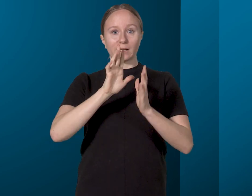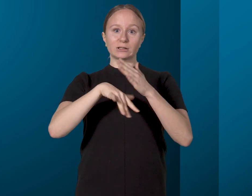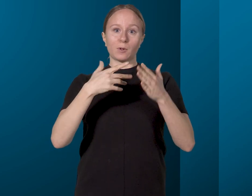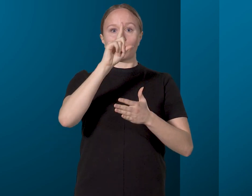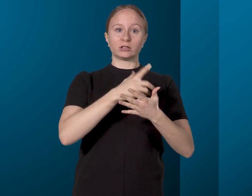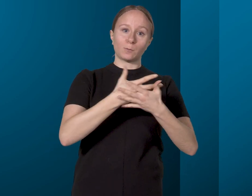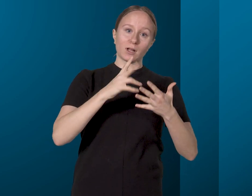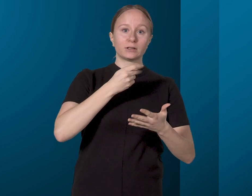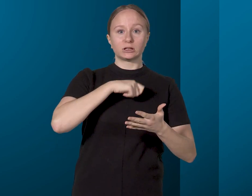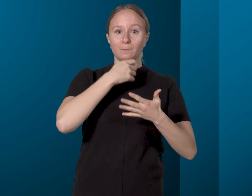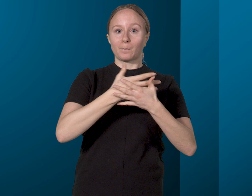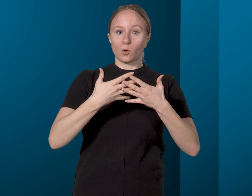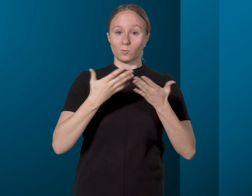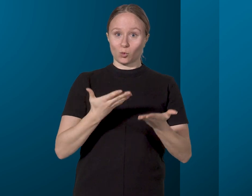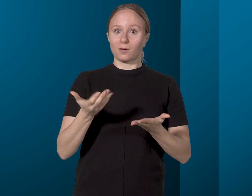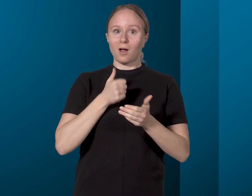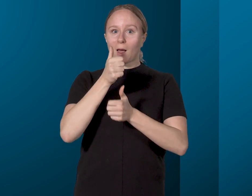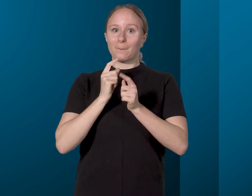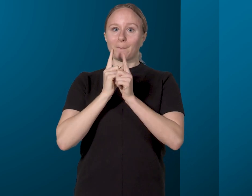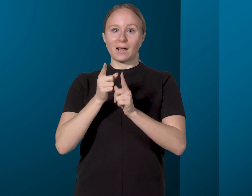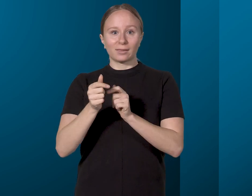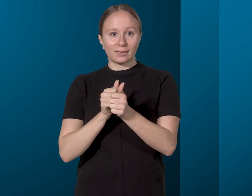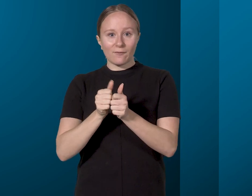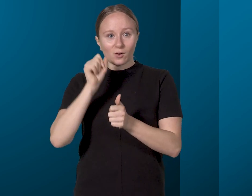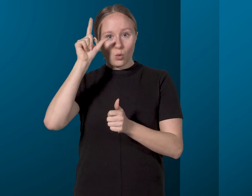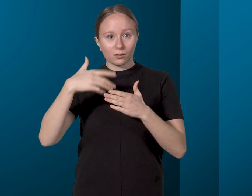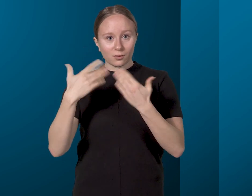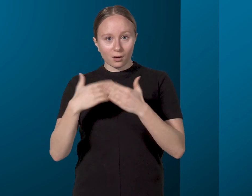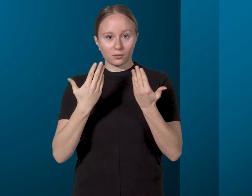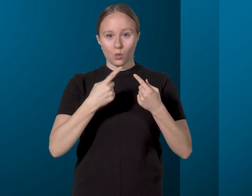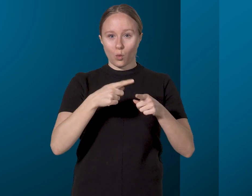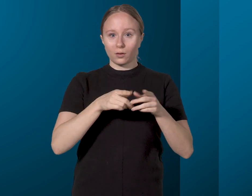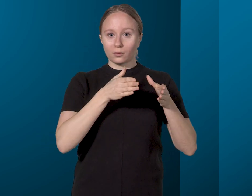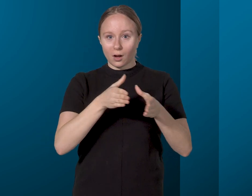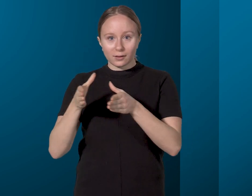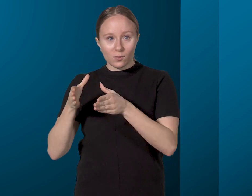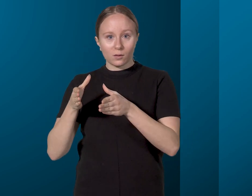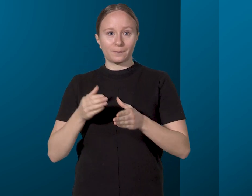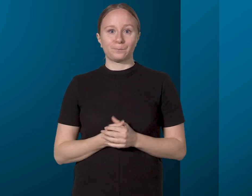med teckenspråk som första språk eller modersmål kan anmäla sig som tävlande - i kulturdagarnas olika kategorier.